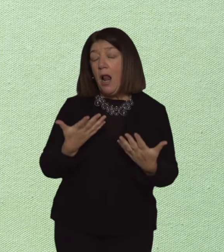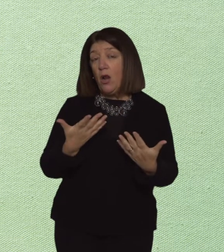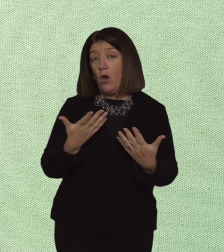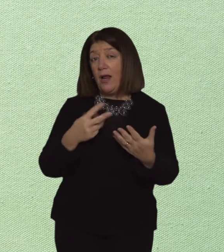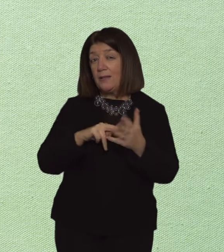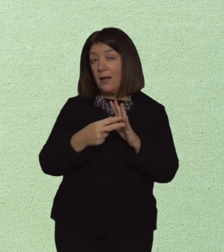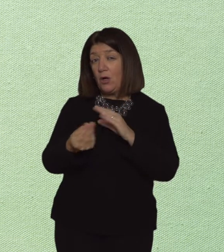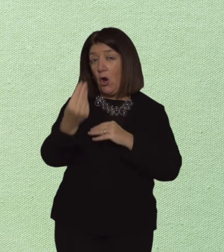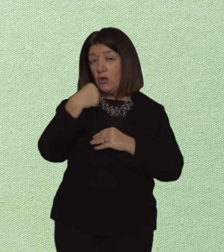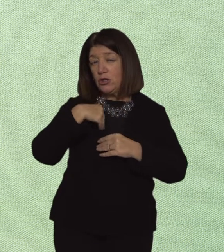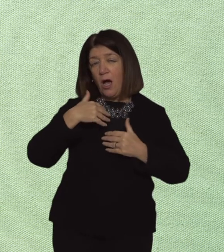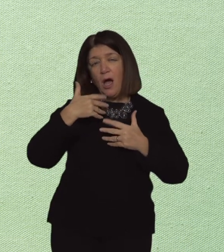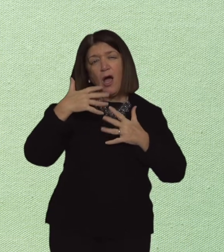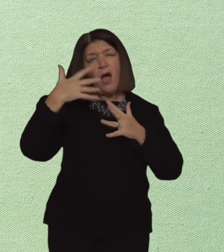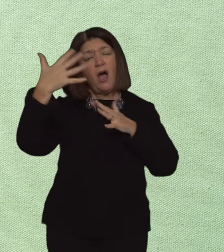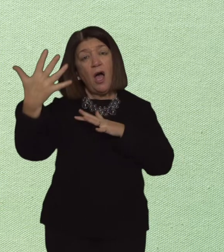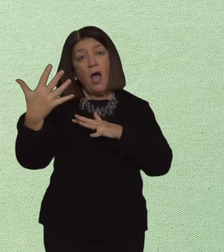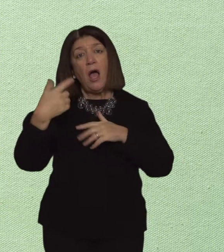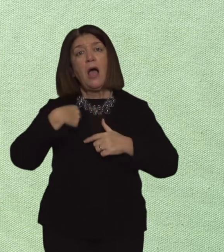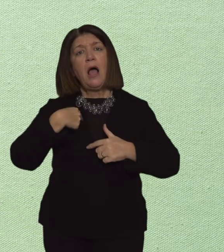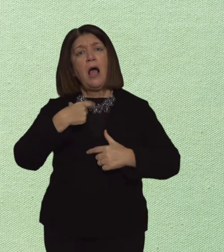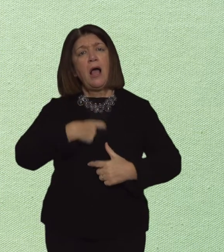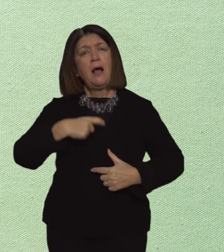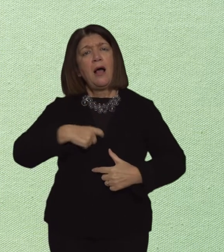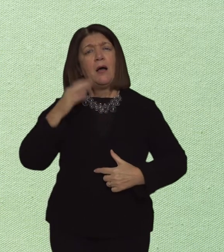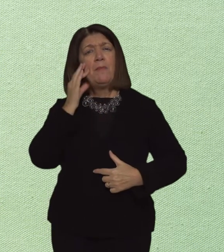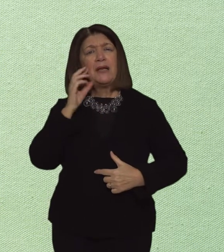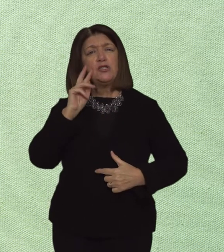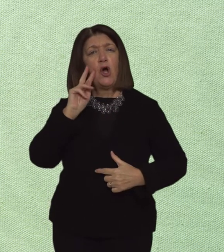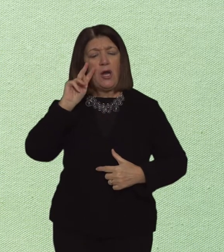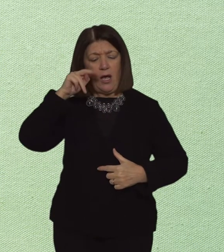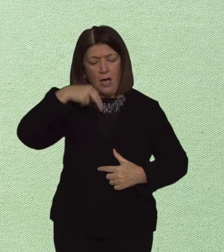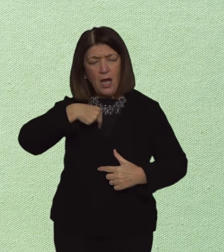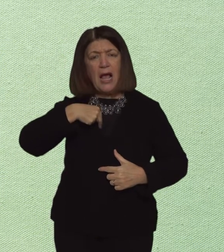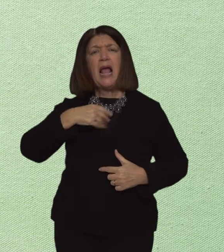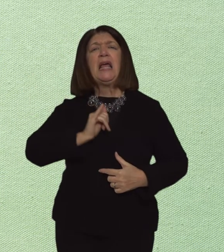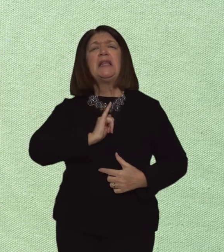l'identità come individuo, come persona e non tanto quella dell'identità lavorativa